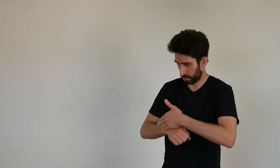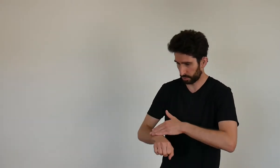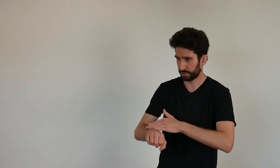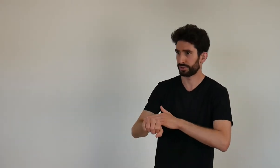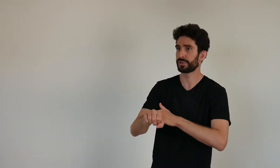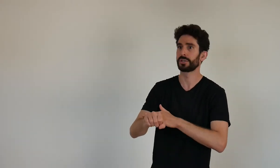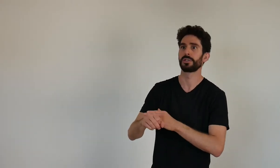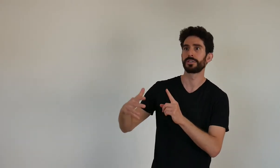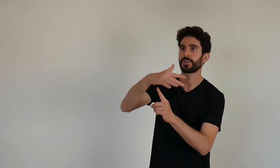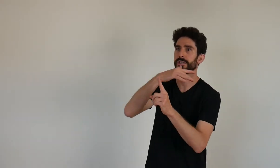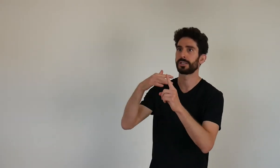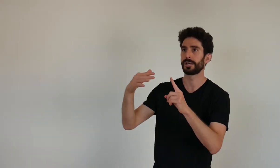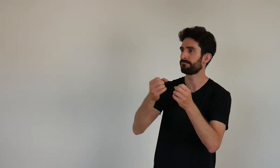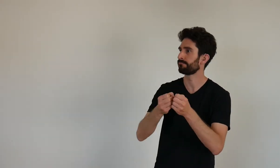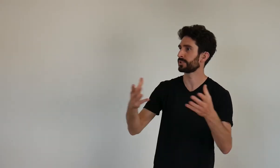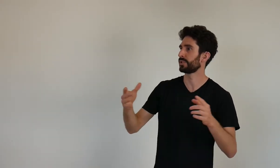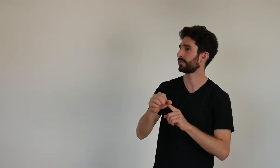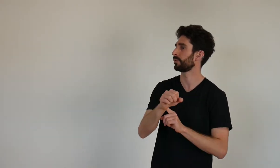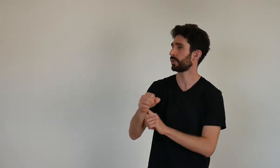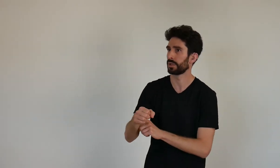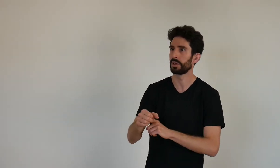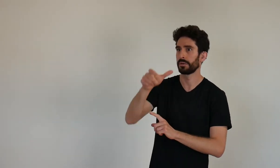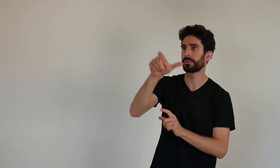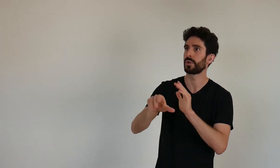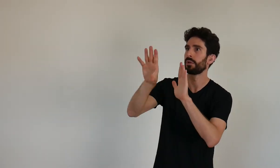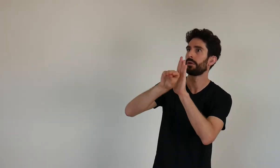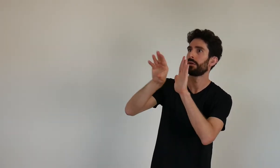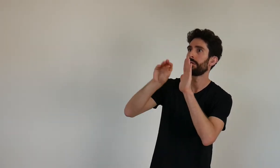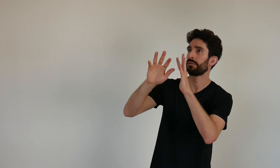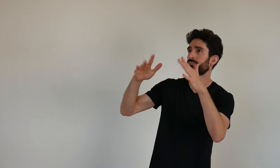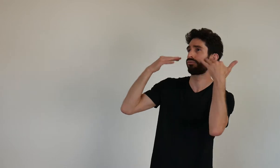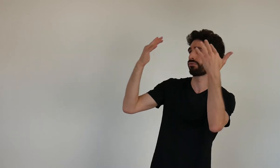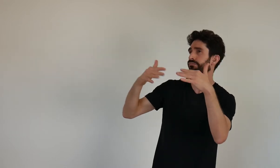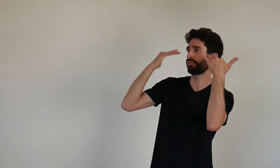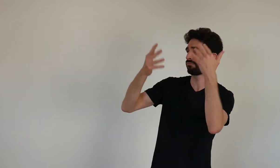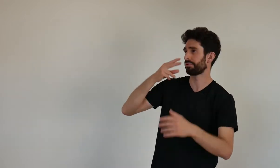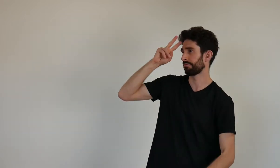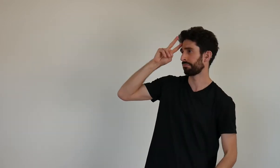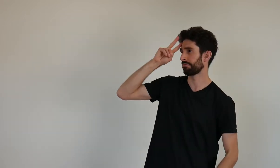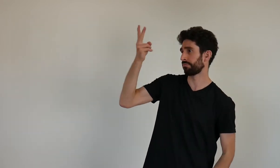Après la naissance, il vit dans un société droitière où il est influencé par des personnes droitières et il prend l'habitude.